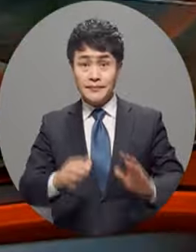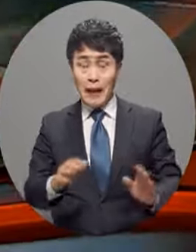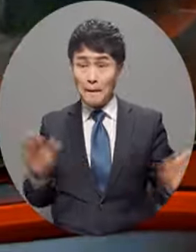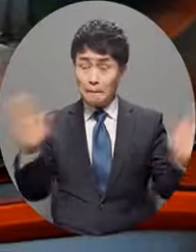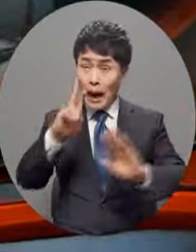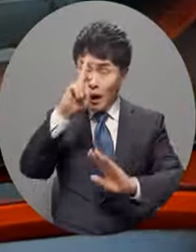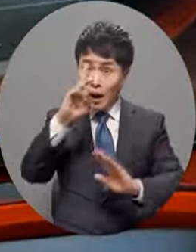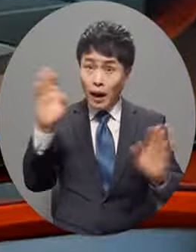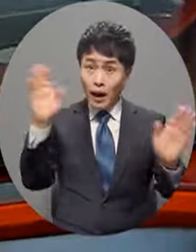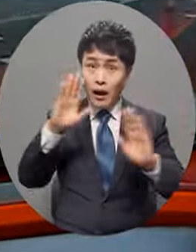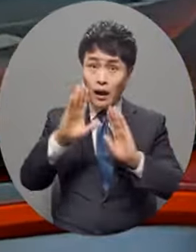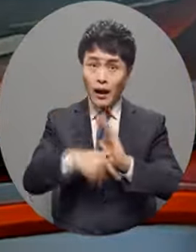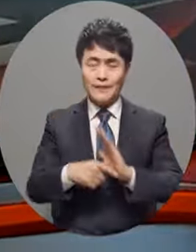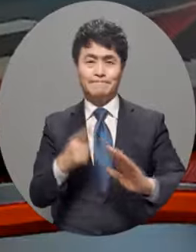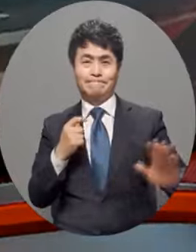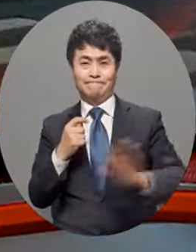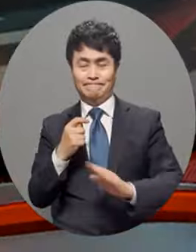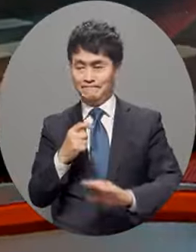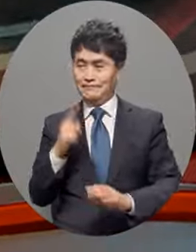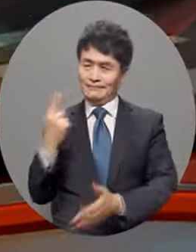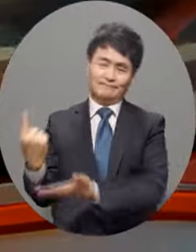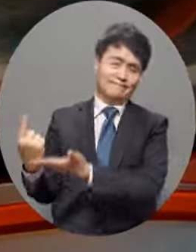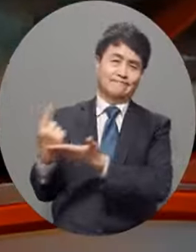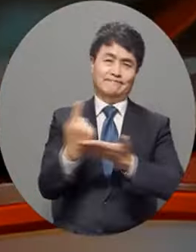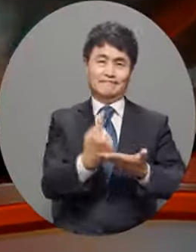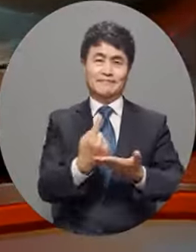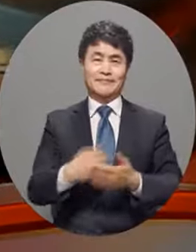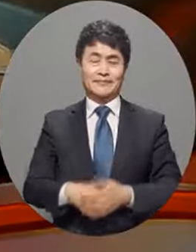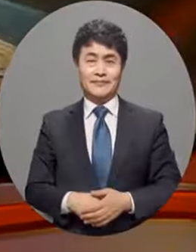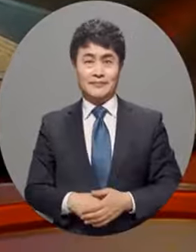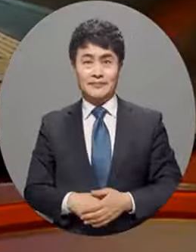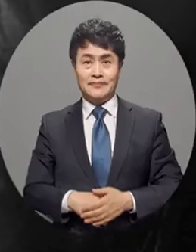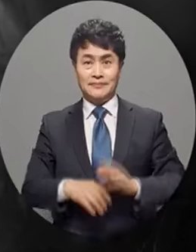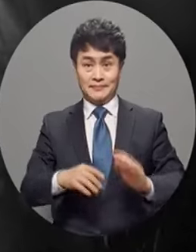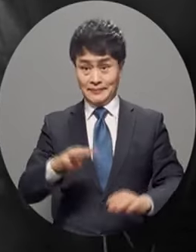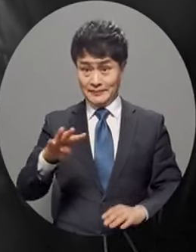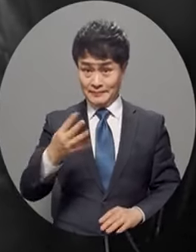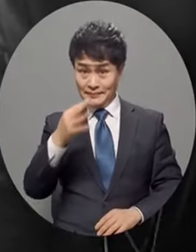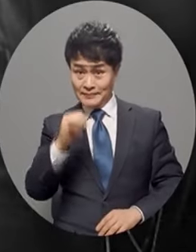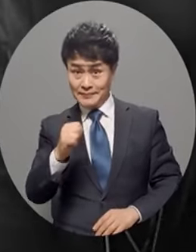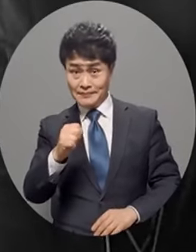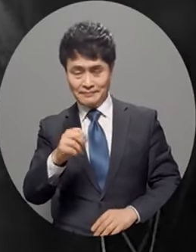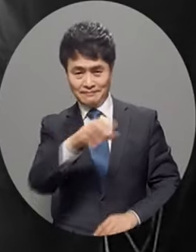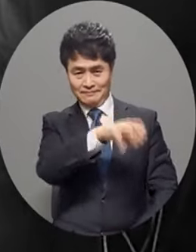(기자) 자정을 넘긴 야심한 시각. 택시에 승객 한 명이 올라탑니다.